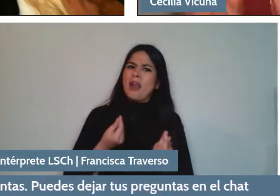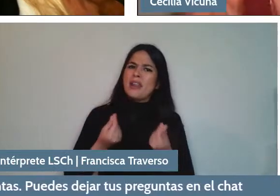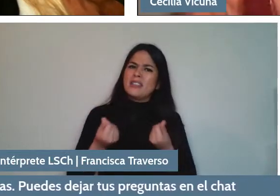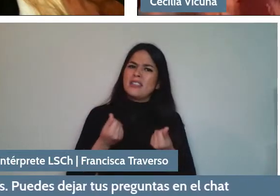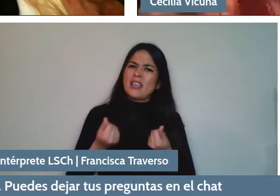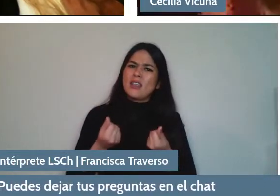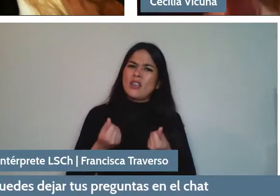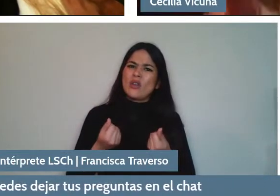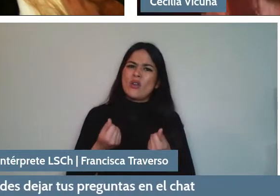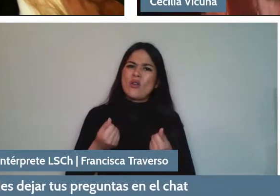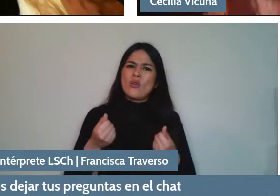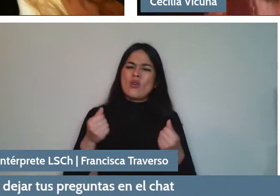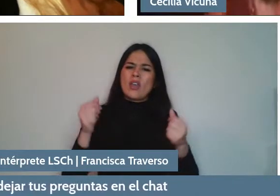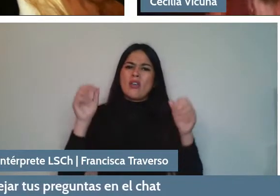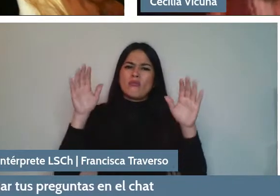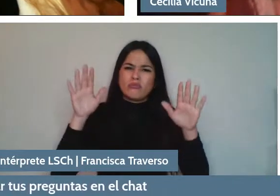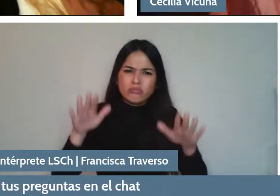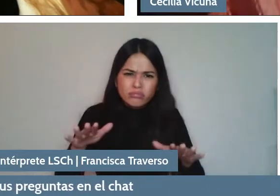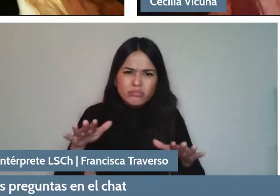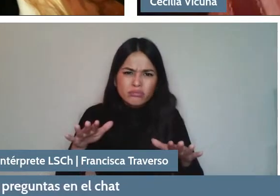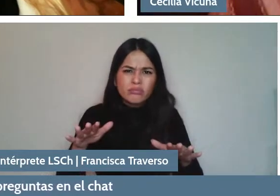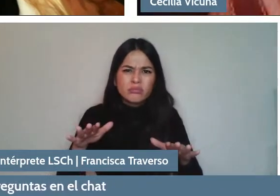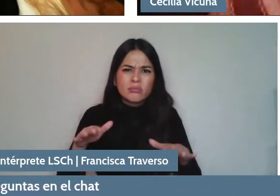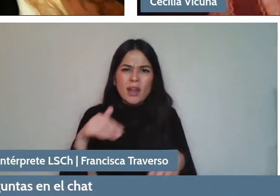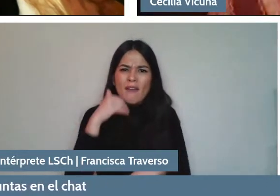Caí al suelo, para vergüenza de los amigos que me estaban recogiendo.